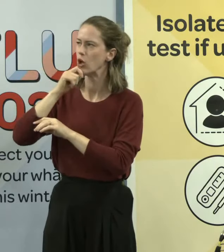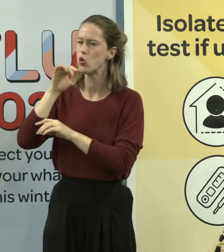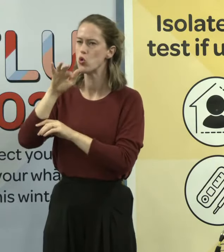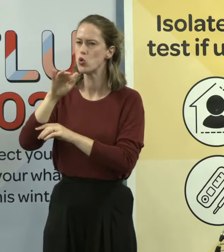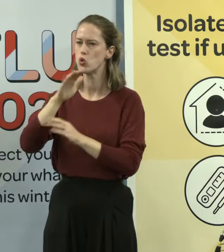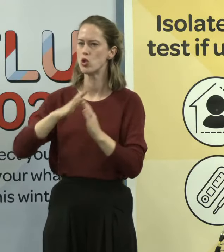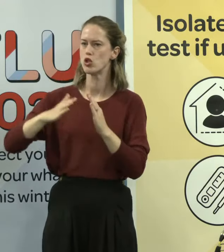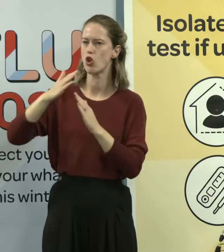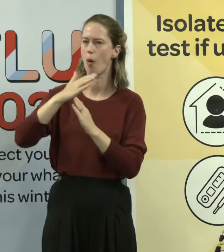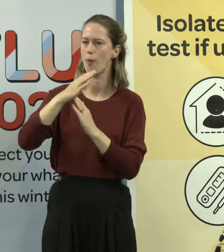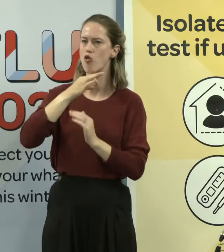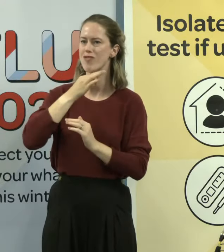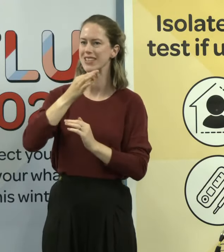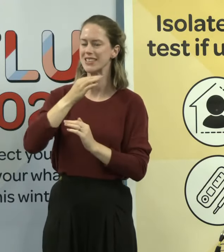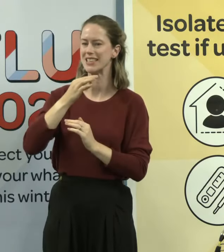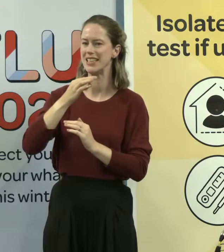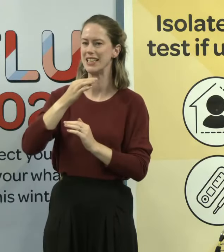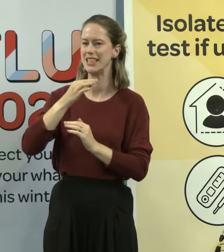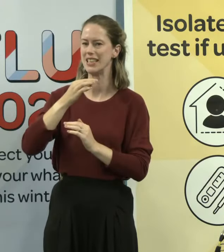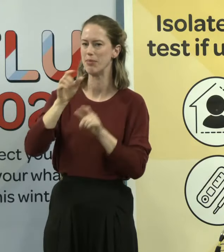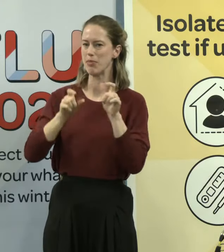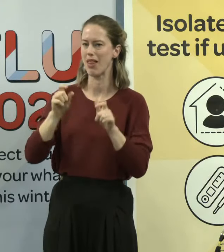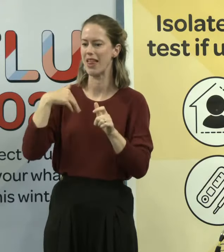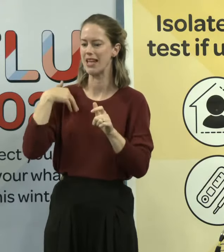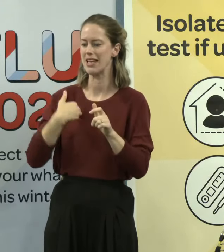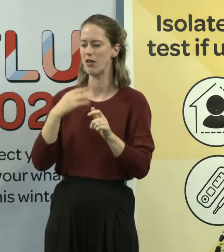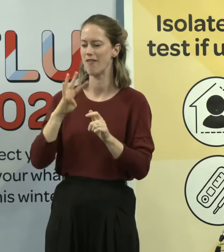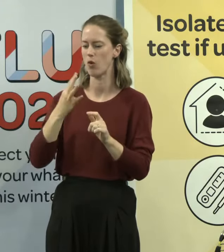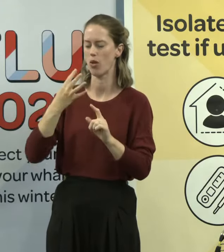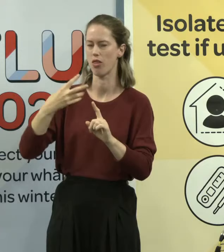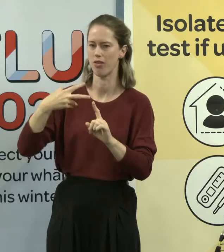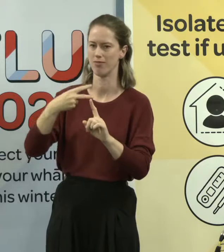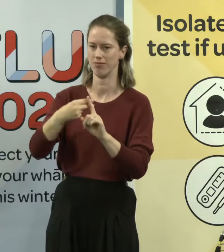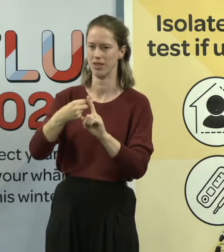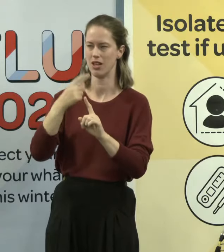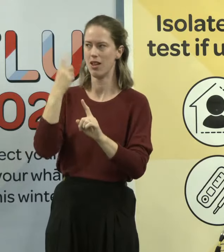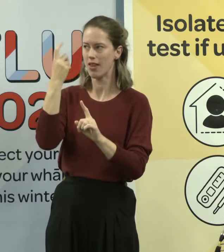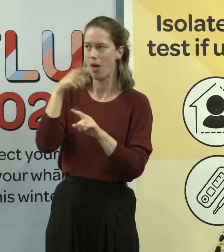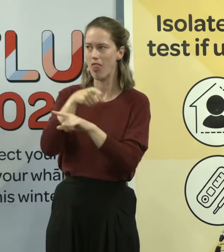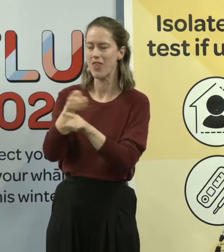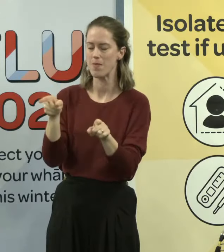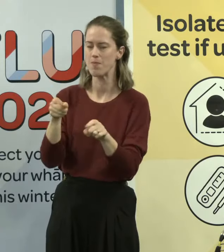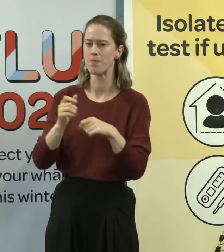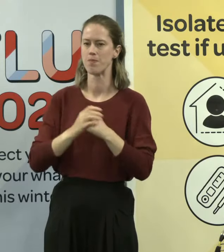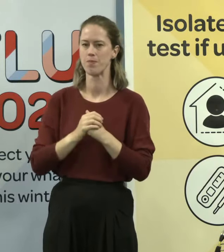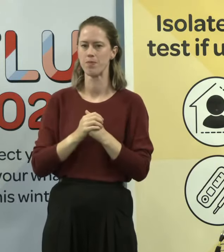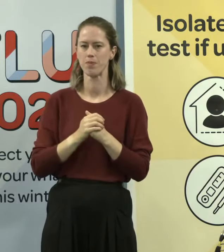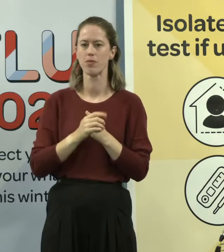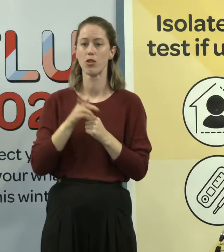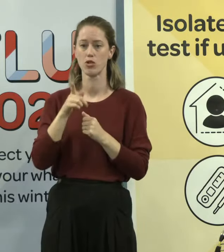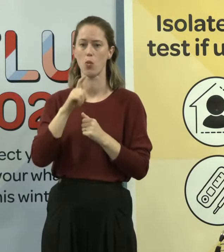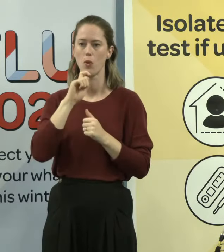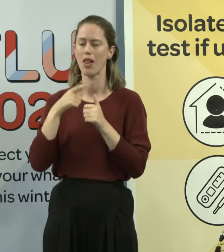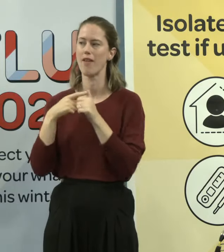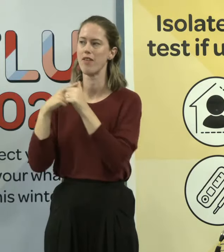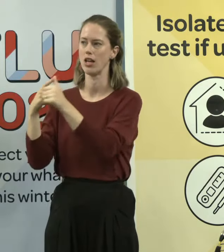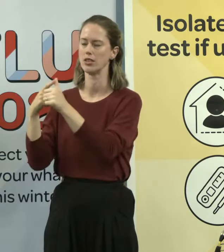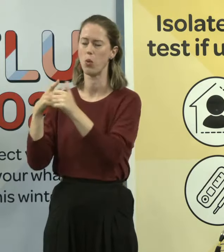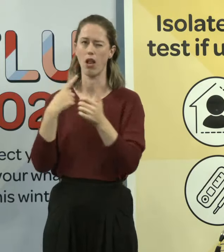tumanako he panui mo te whakatau ka tata nei. He pono kua titiro tatou me te kite he aha etahi